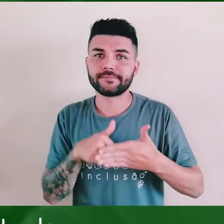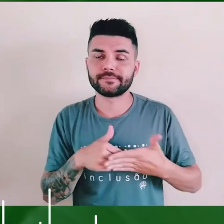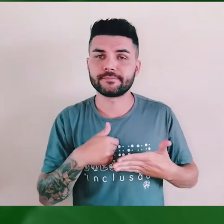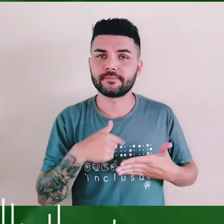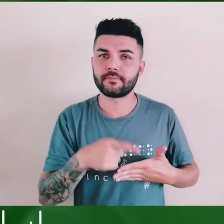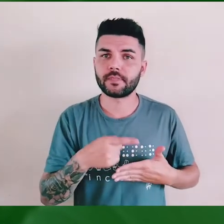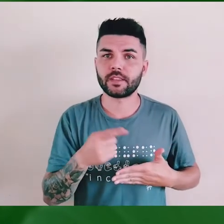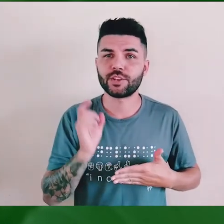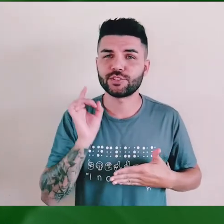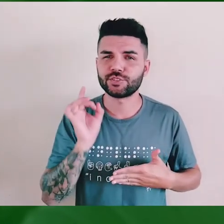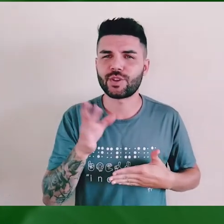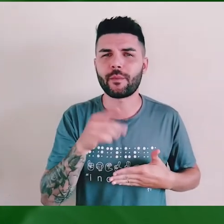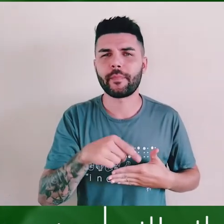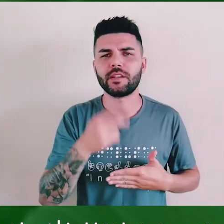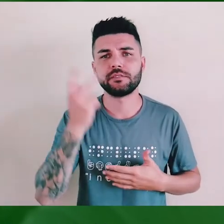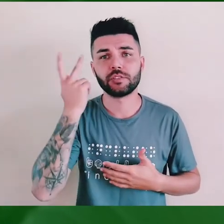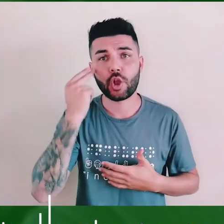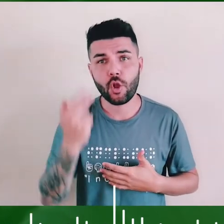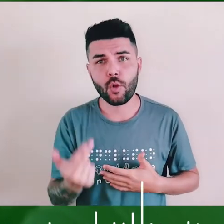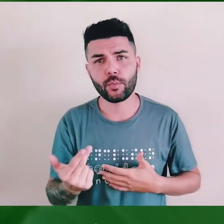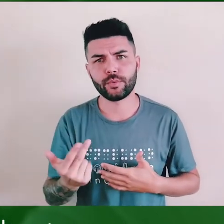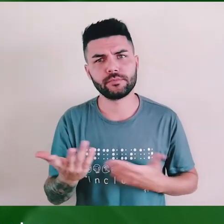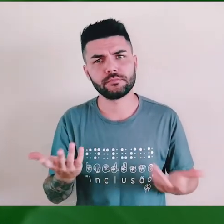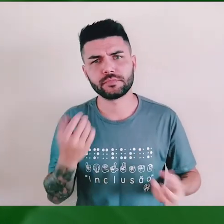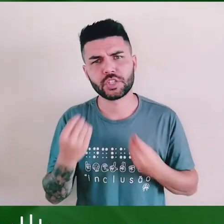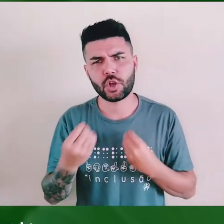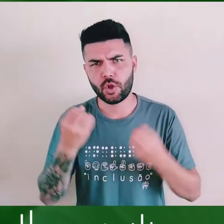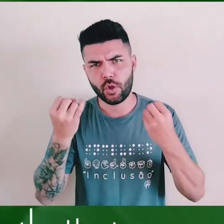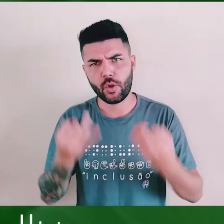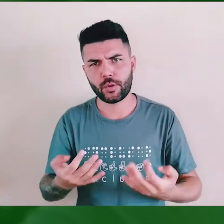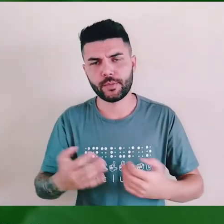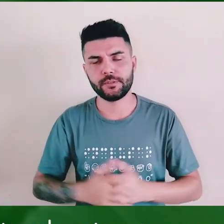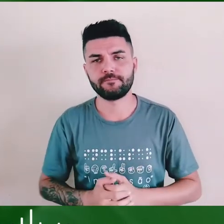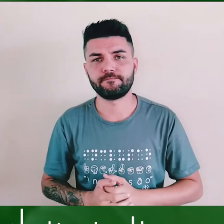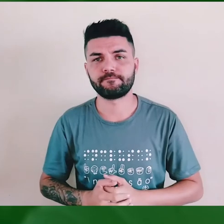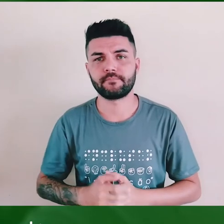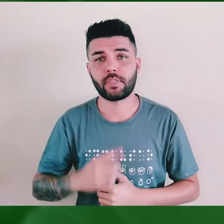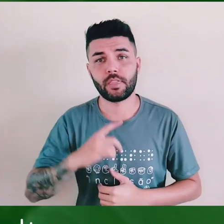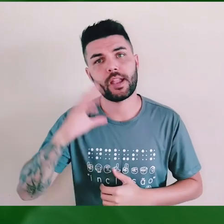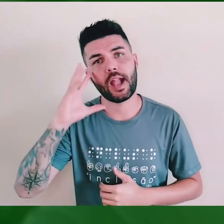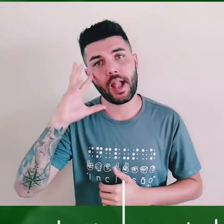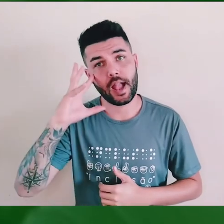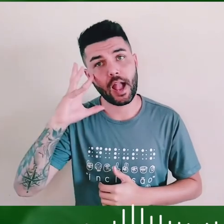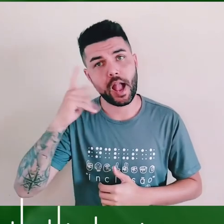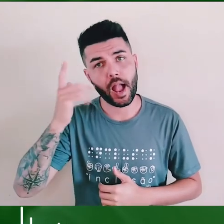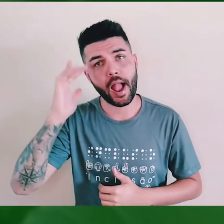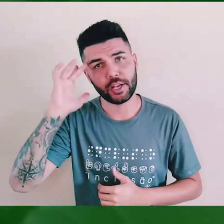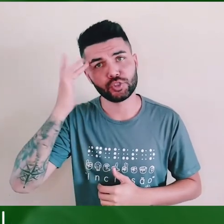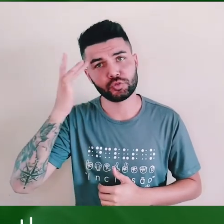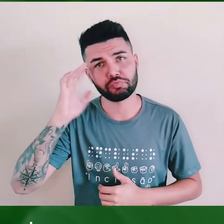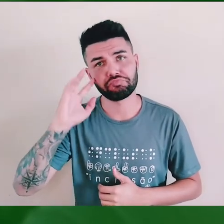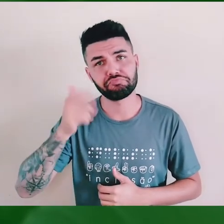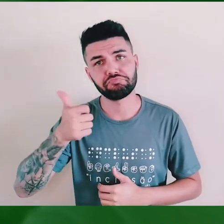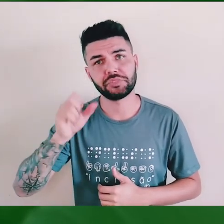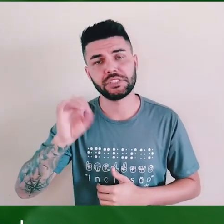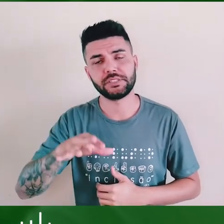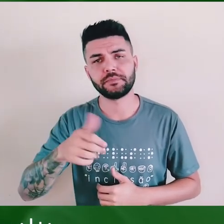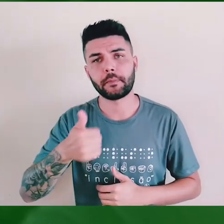vez mais comum? Pedro: Cara, eu acho muito boa essa pergunta porque é o seguinte, eu